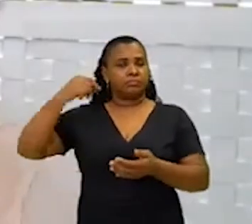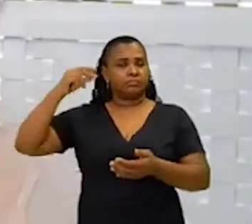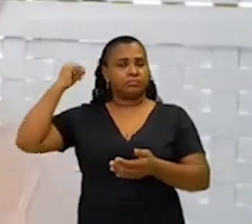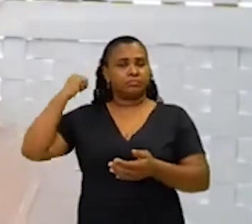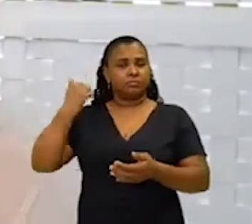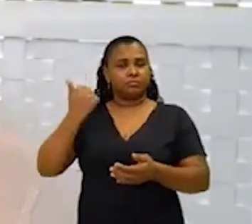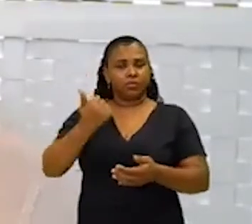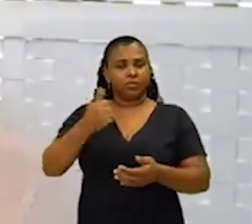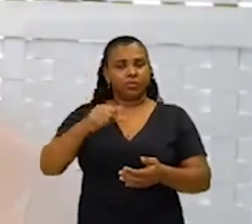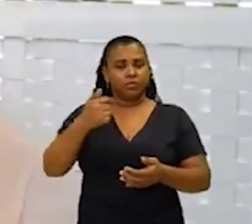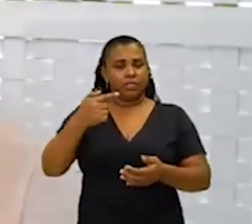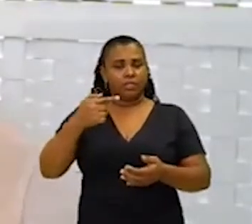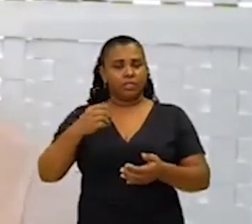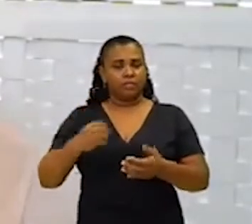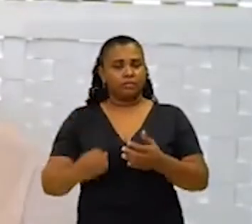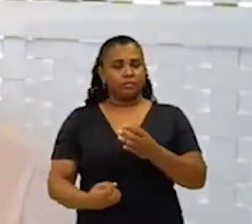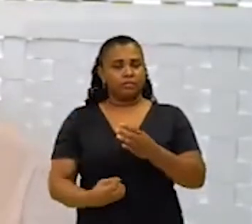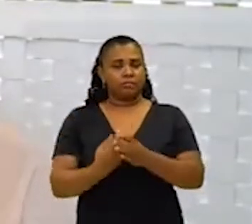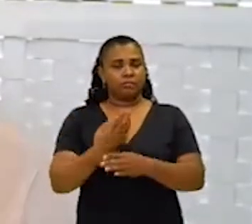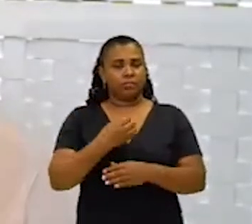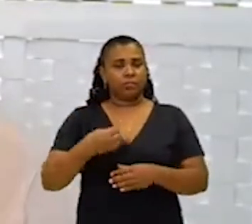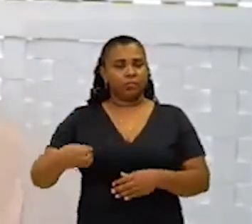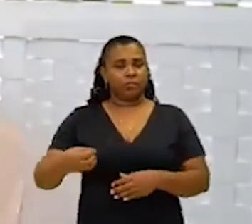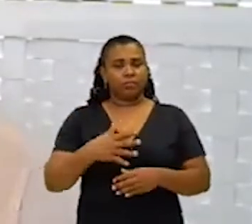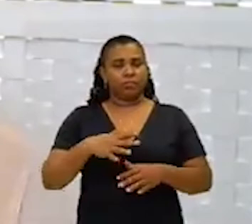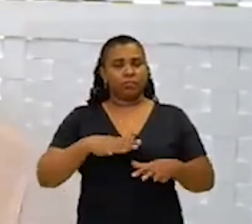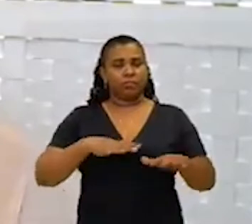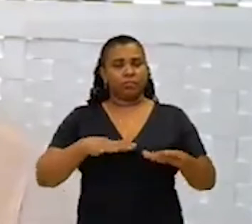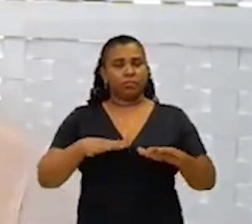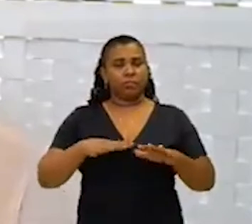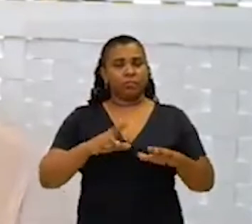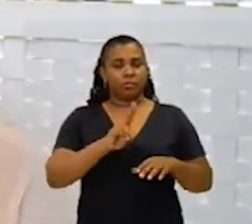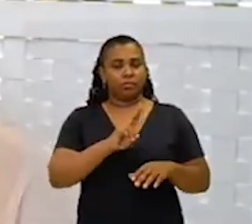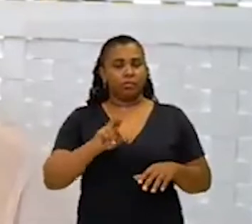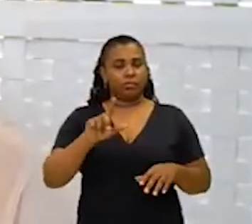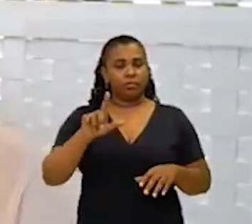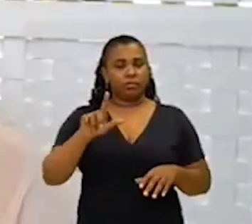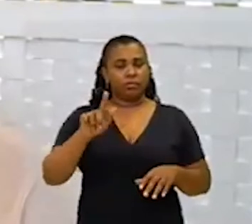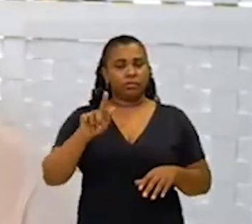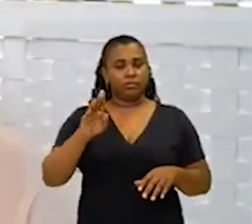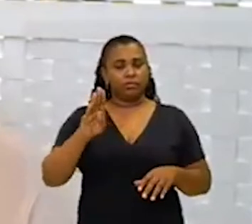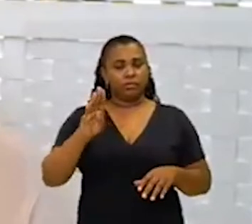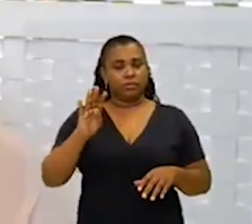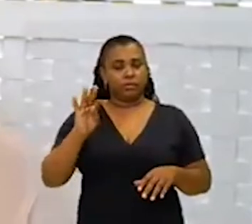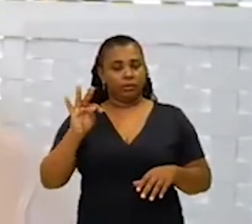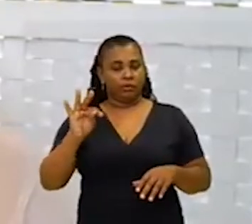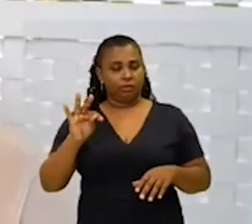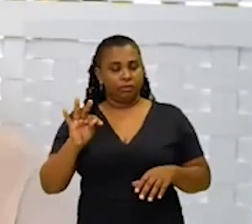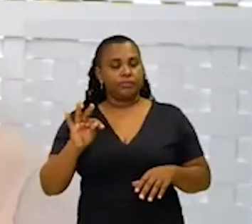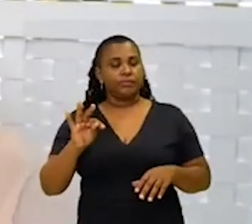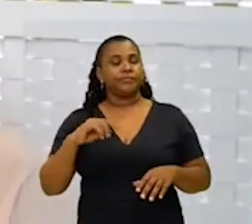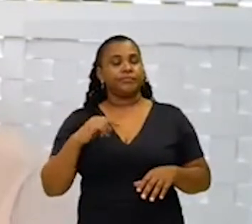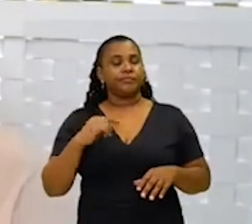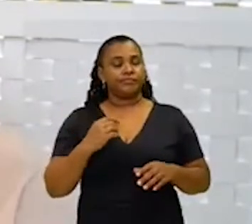moderno movimento que nós chamamos hoje de LGBT é Houve várias articulações no campo político